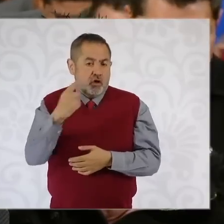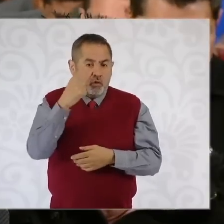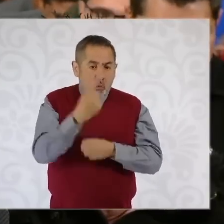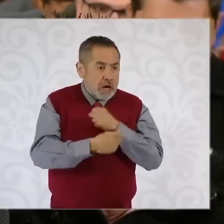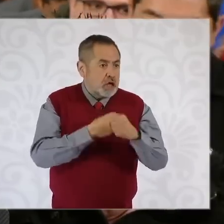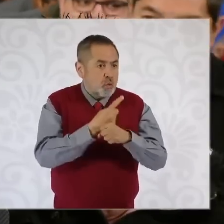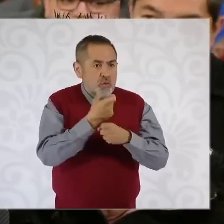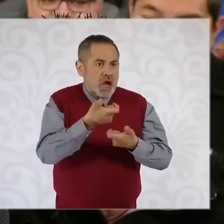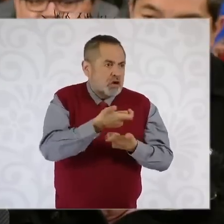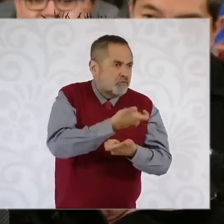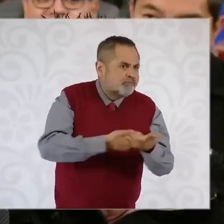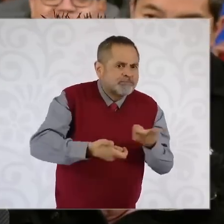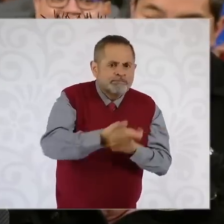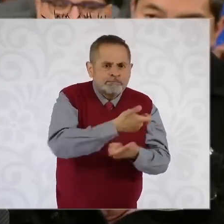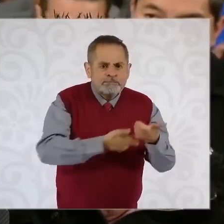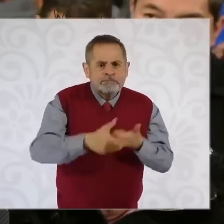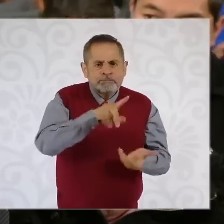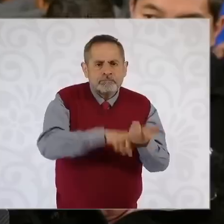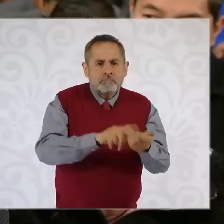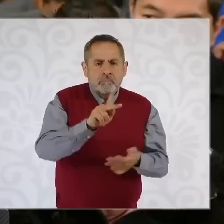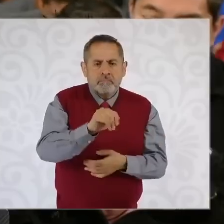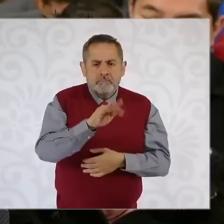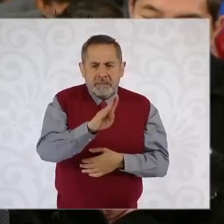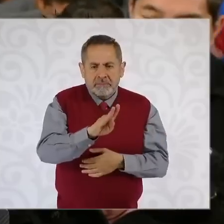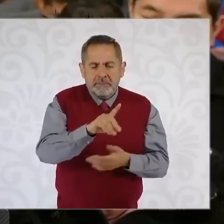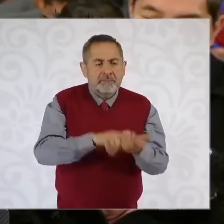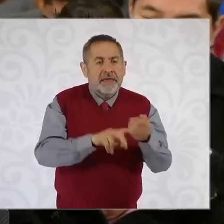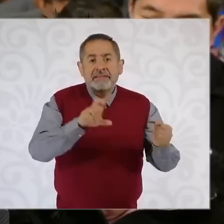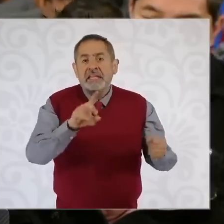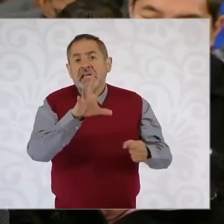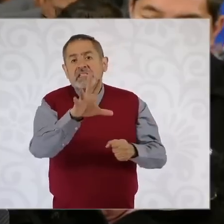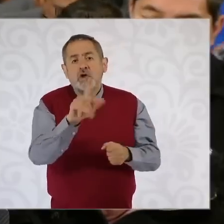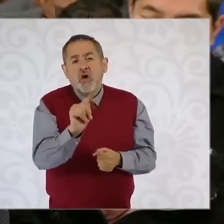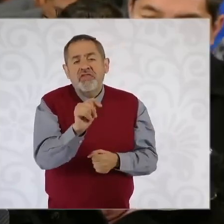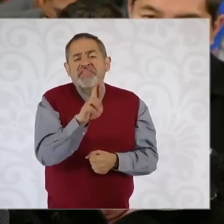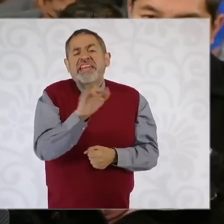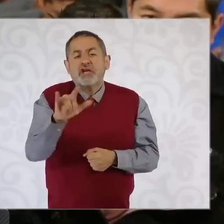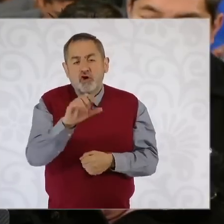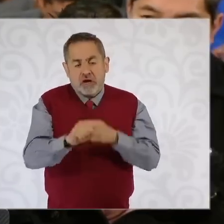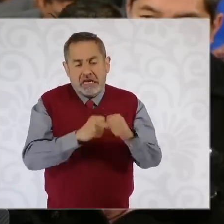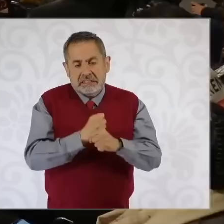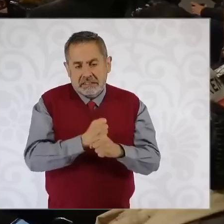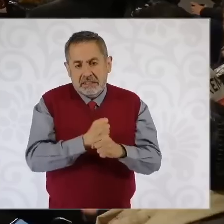bruto estadounidense de un total de 35 trillones anuales además las remesas que se envían a México